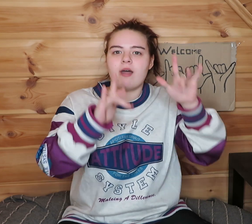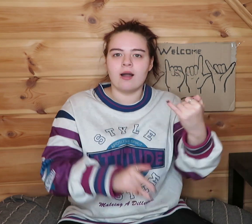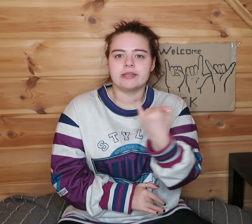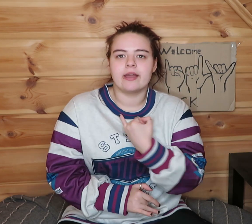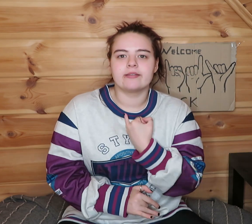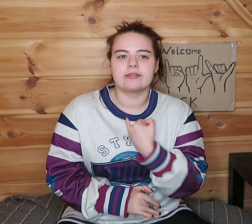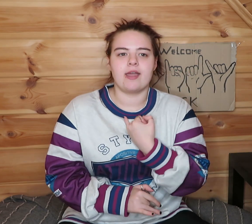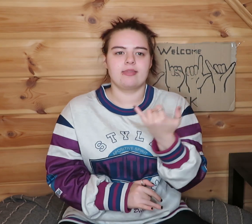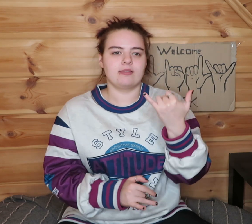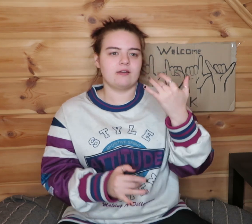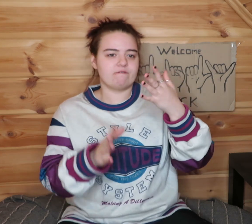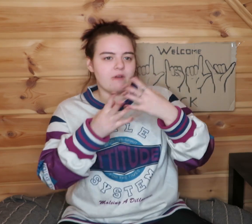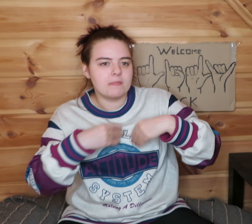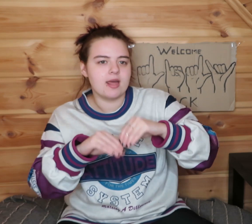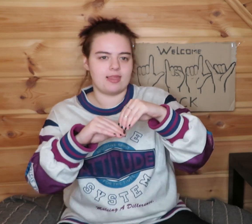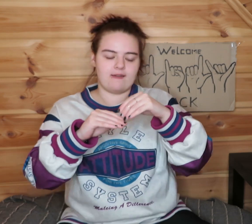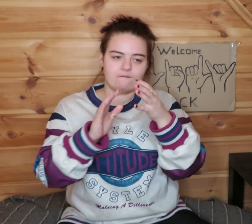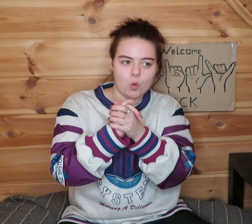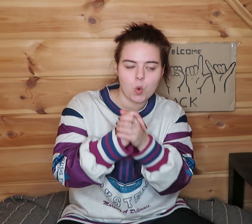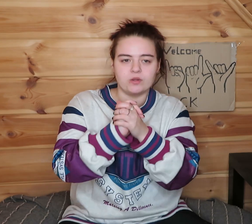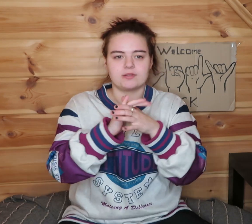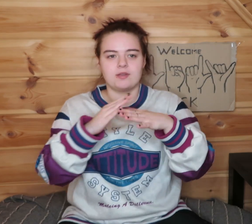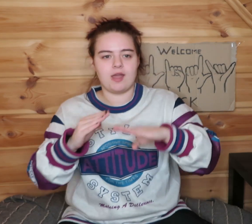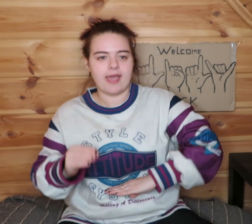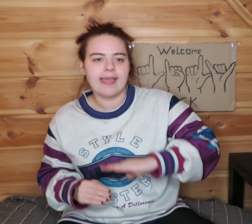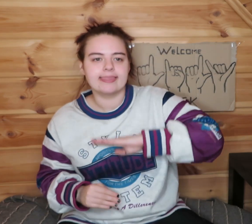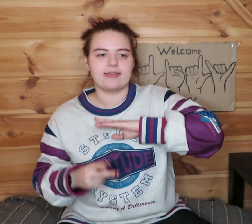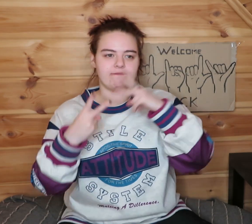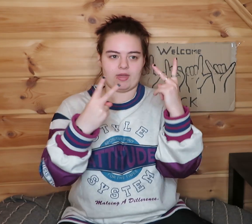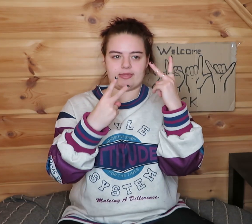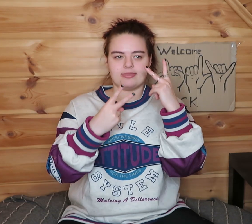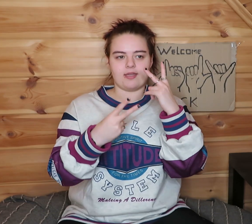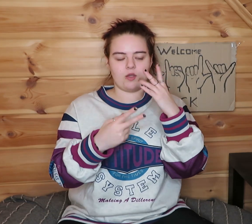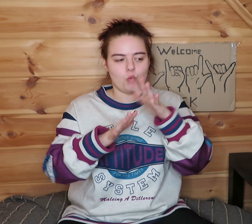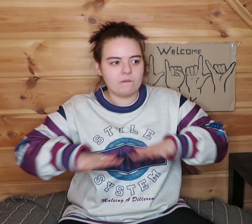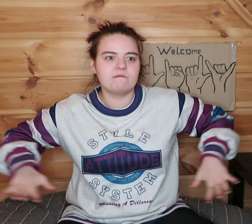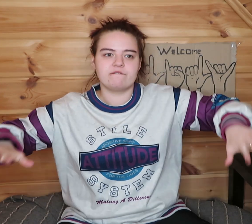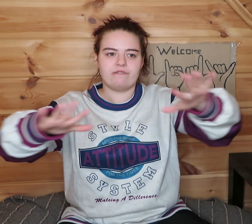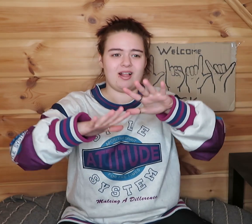Er/sie hat schon eine Identität, Freunde, Familie, Ethik und ein Umfeld.